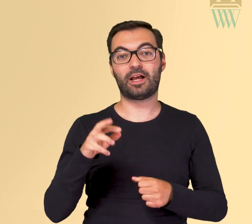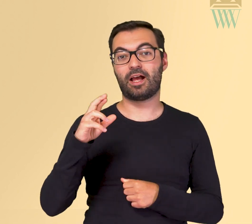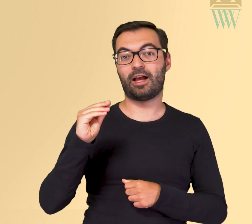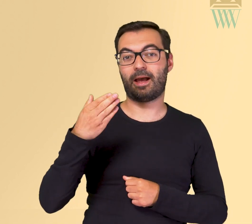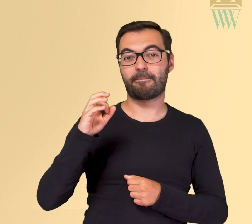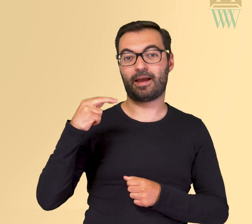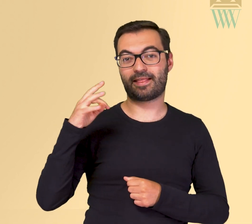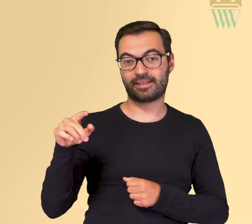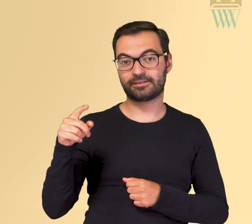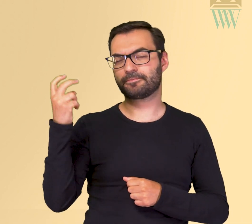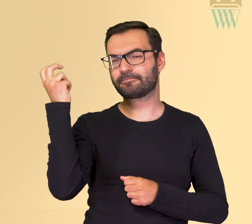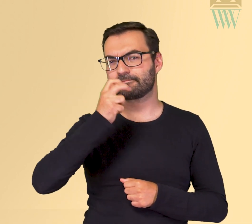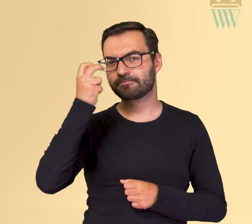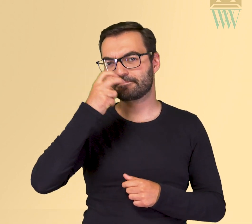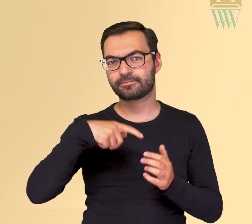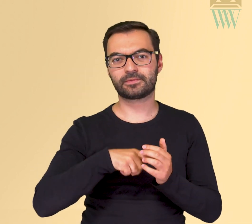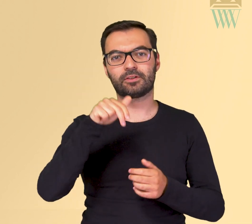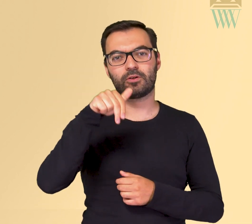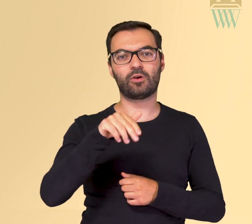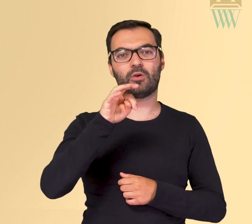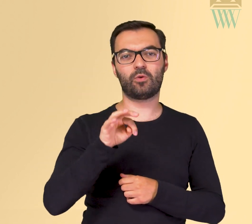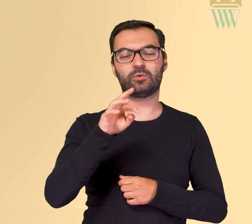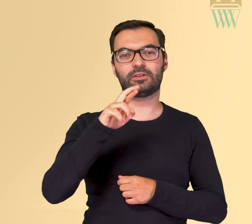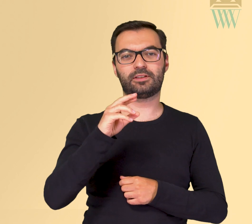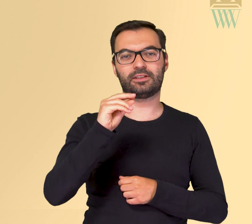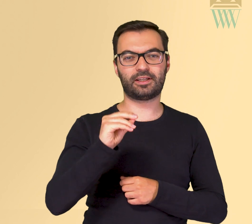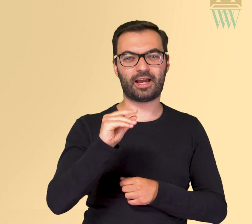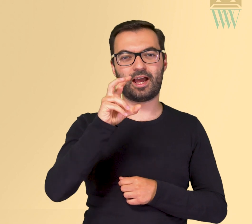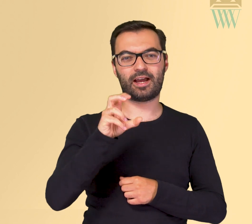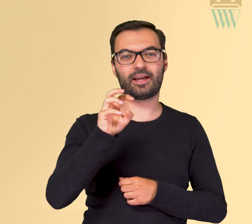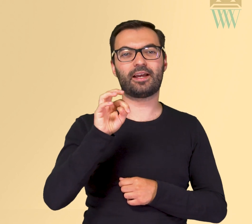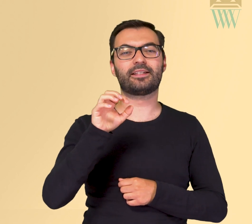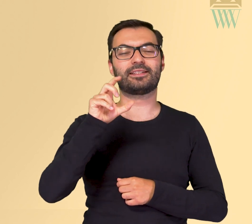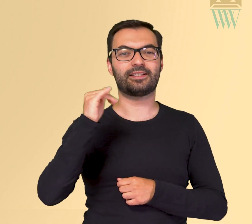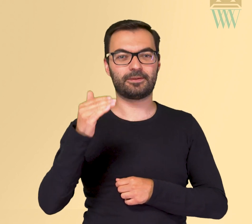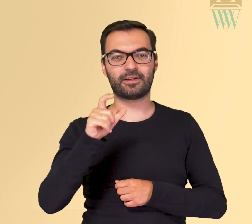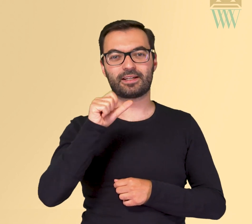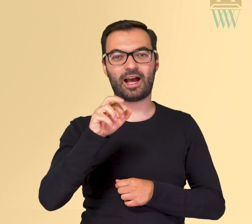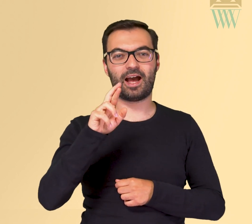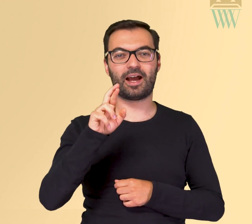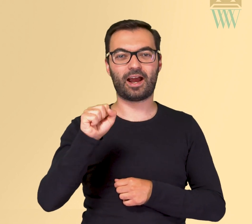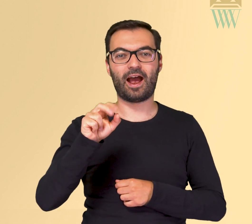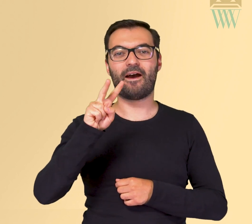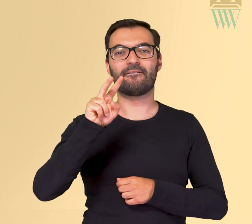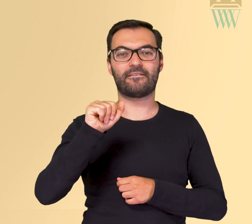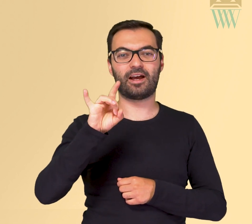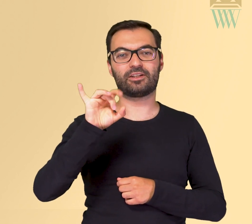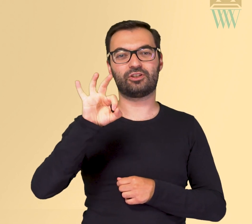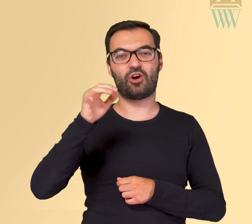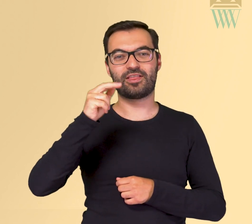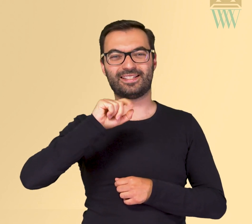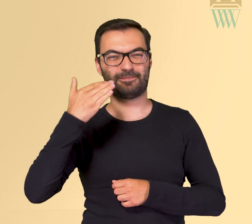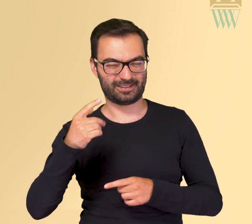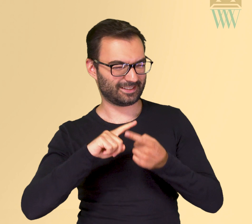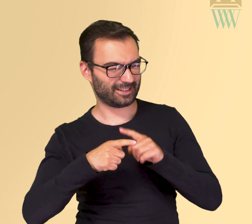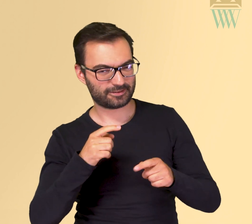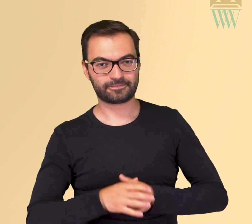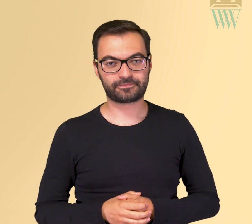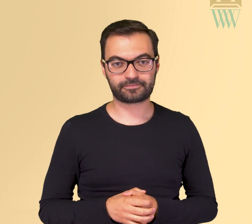do zainteresowania Rembrandta utrechckim caravaggionizmem.